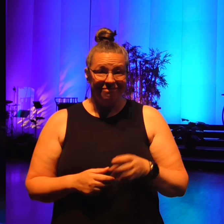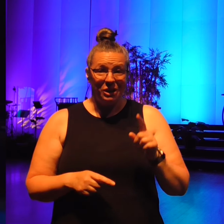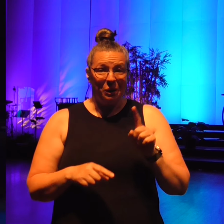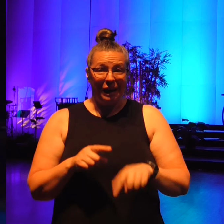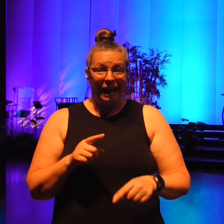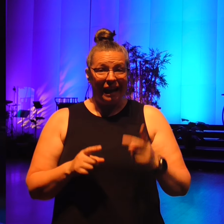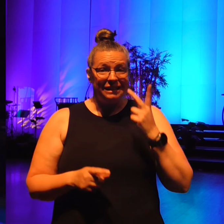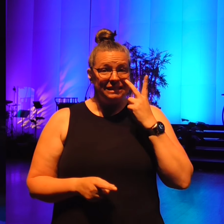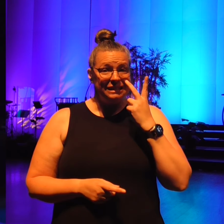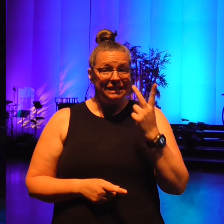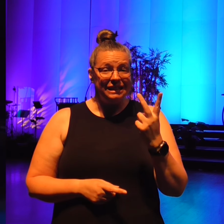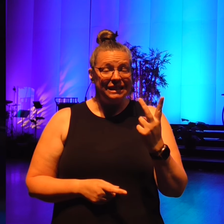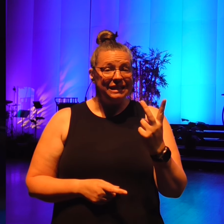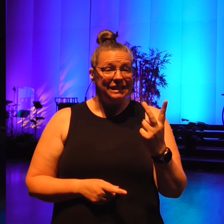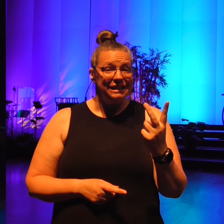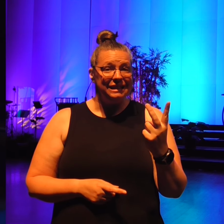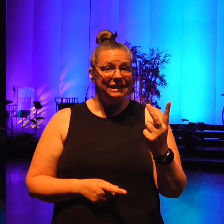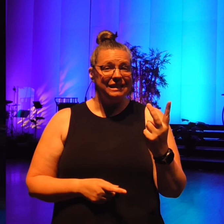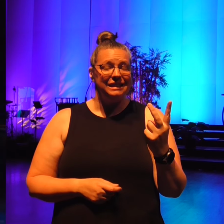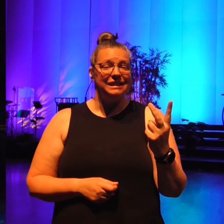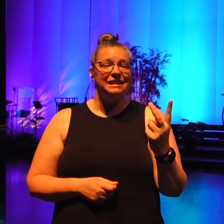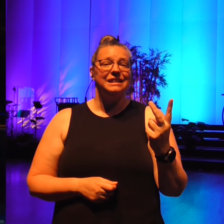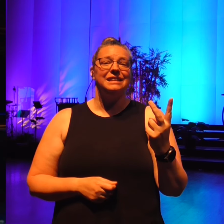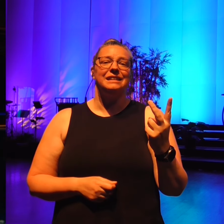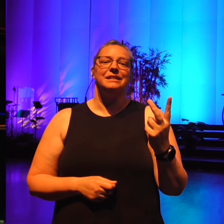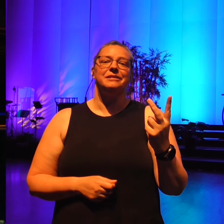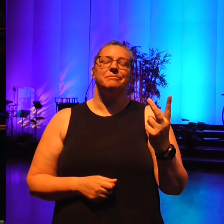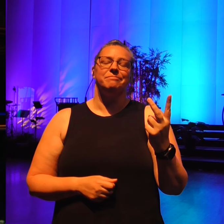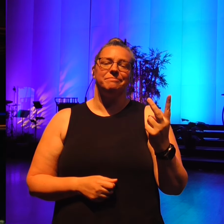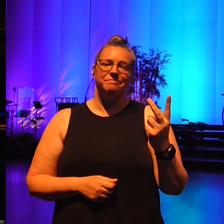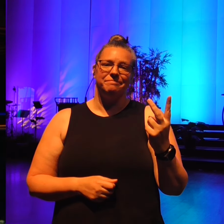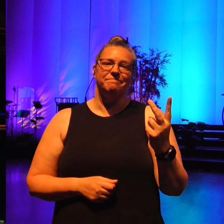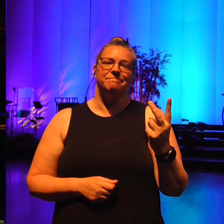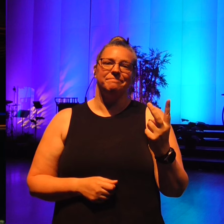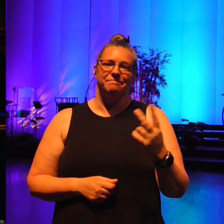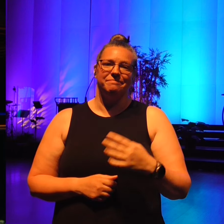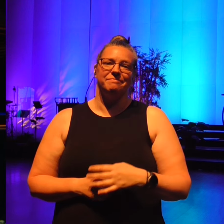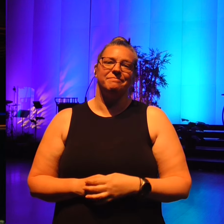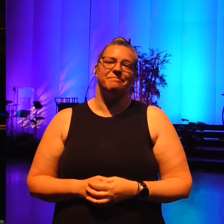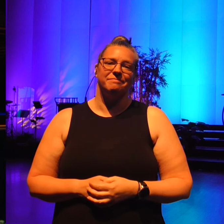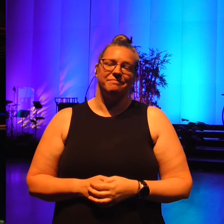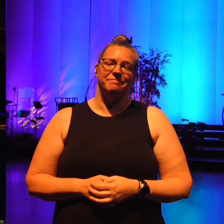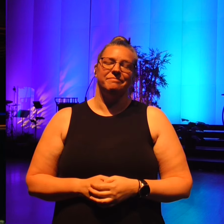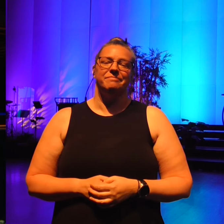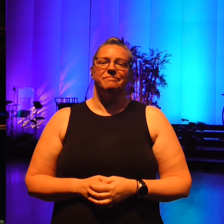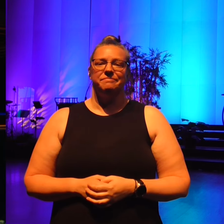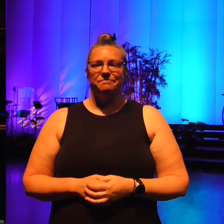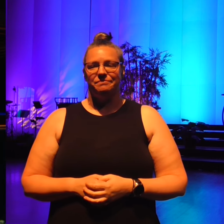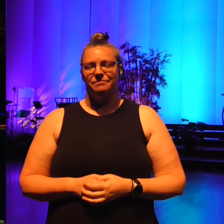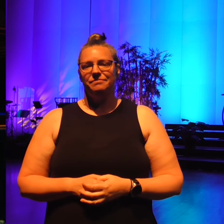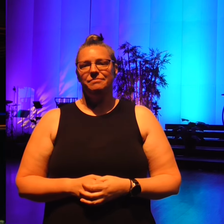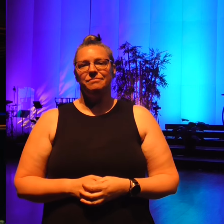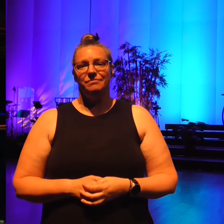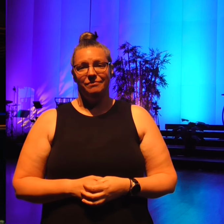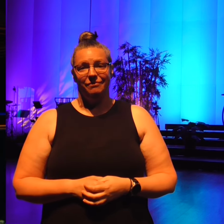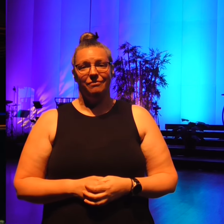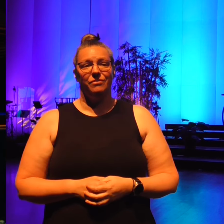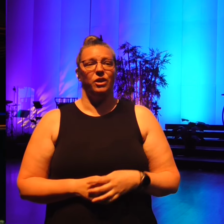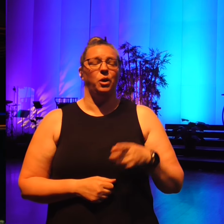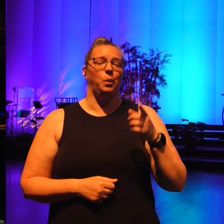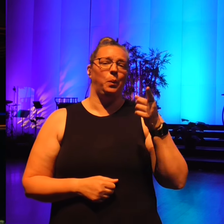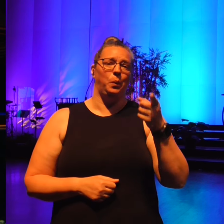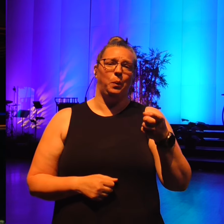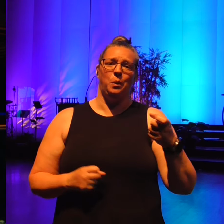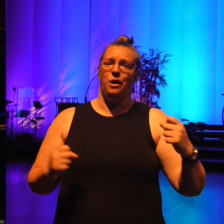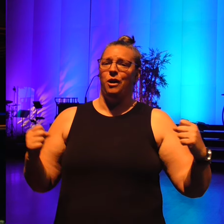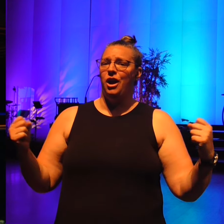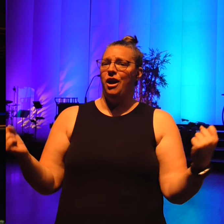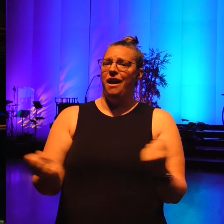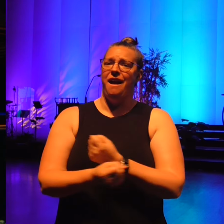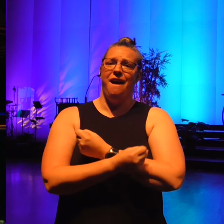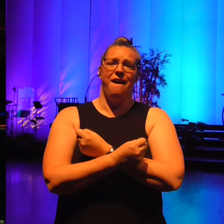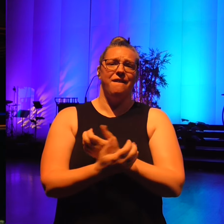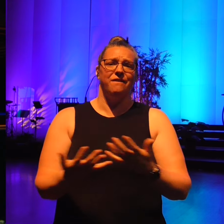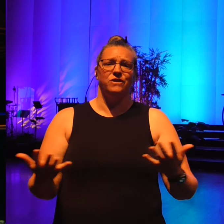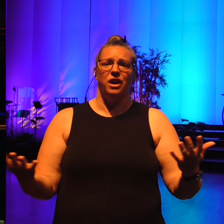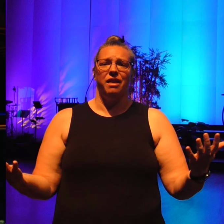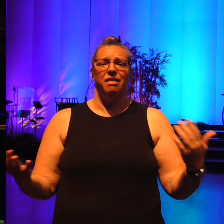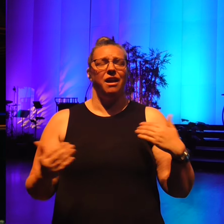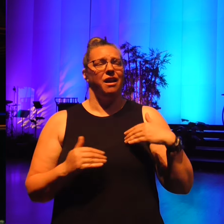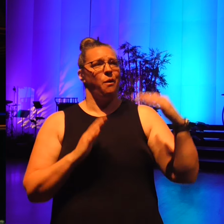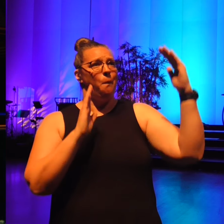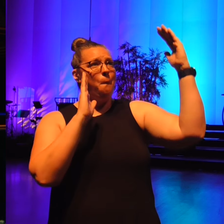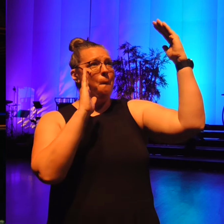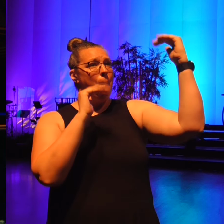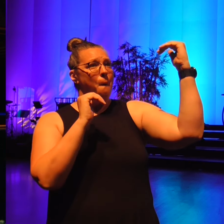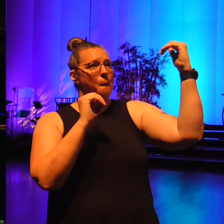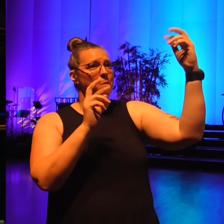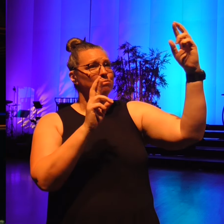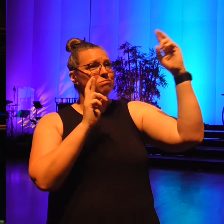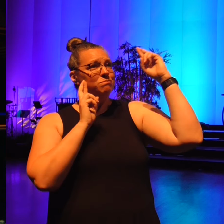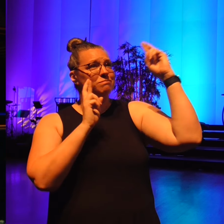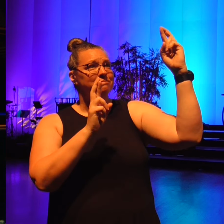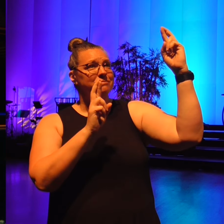ver? Y Eres todo lo que espero [Aplausos]